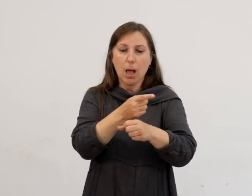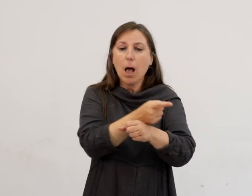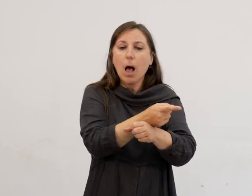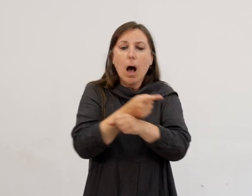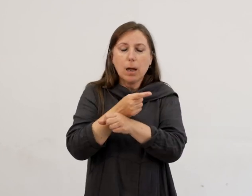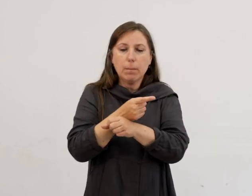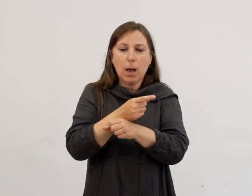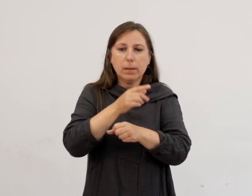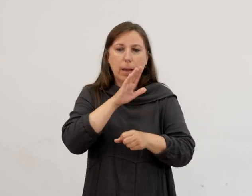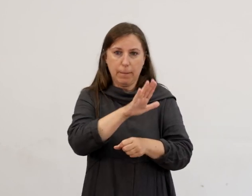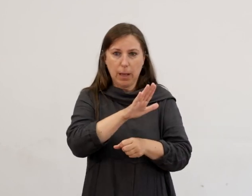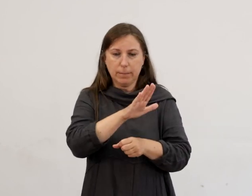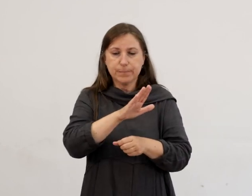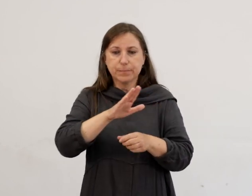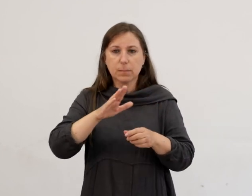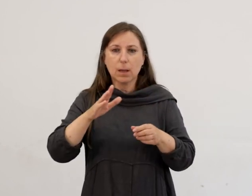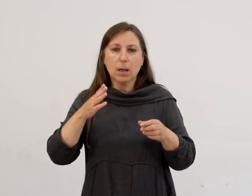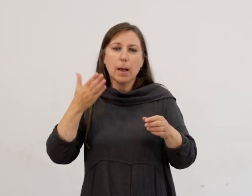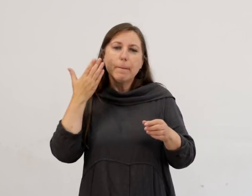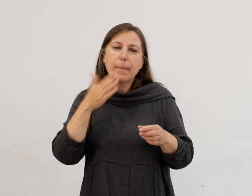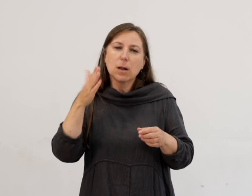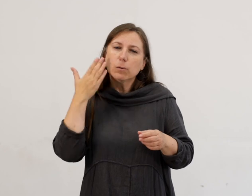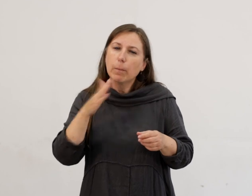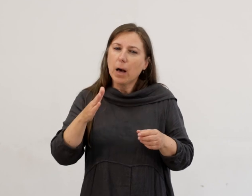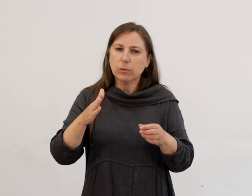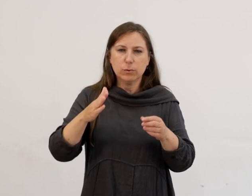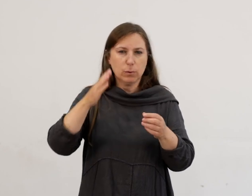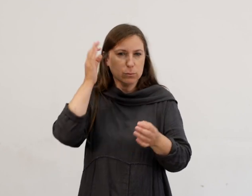Wyróżniały ją bardzo dobre przyrządy celownicze.